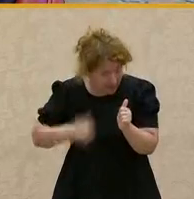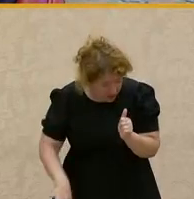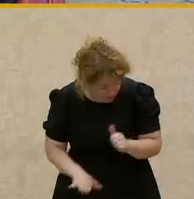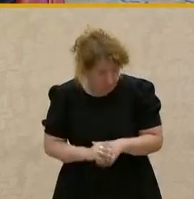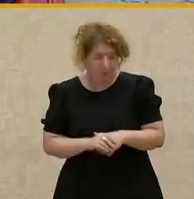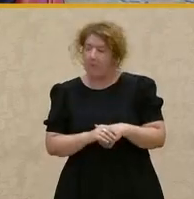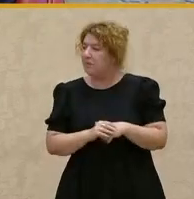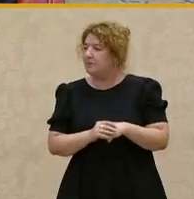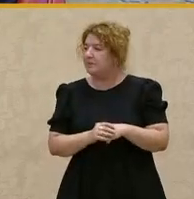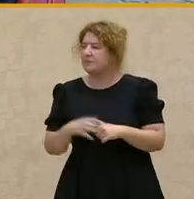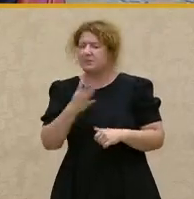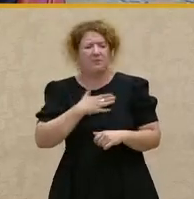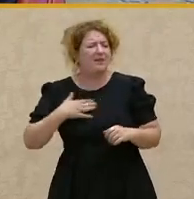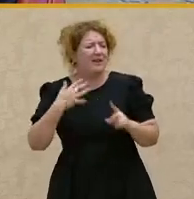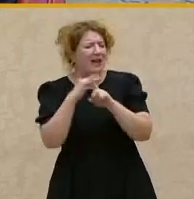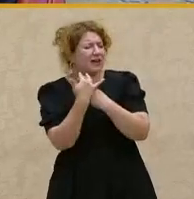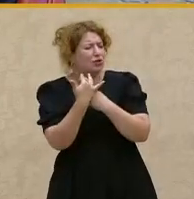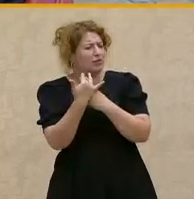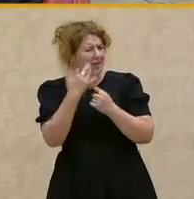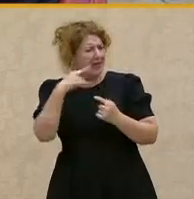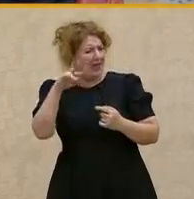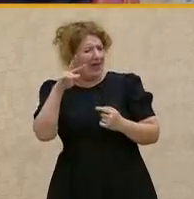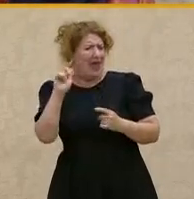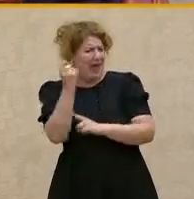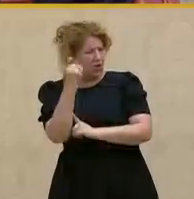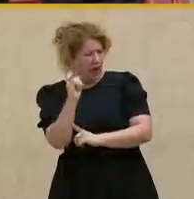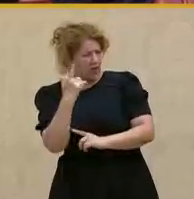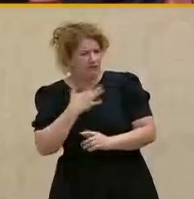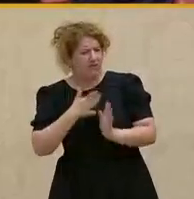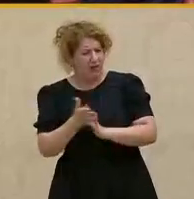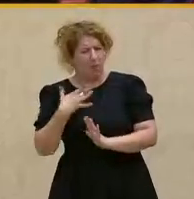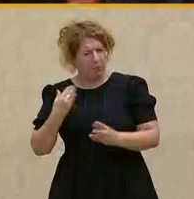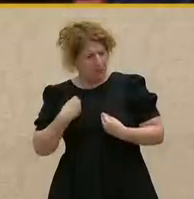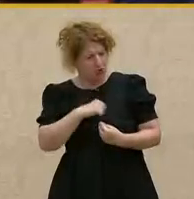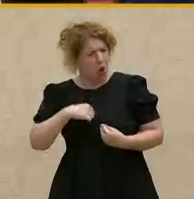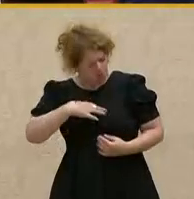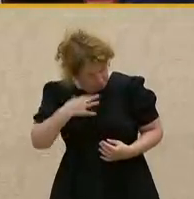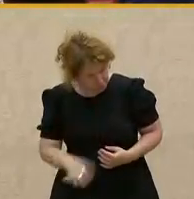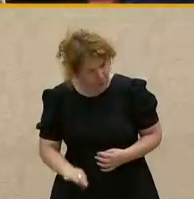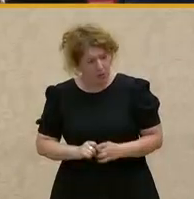explicar es que pueden vivir solas. Tienen derecho a una vida independiente. En este caso tenemos